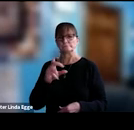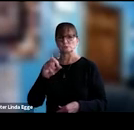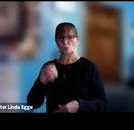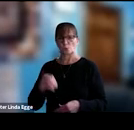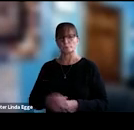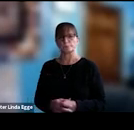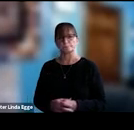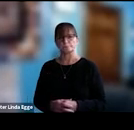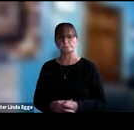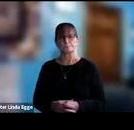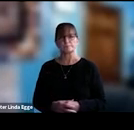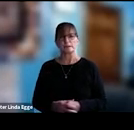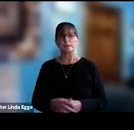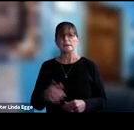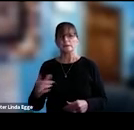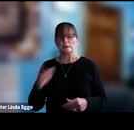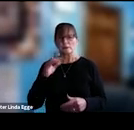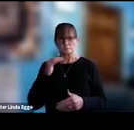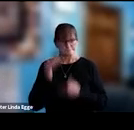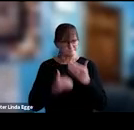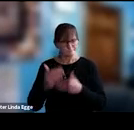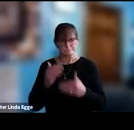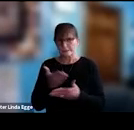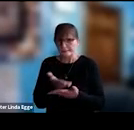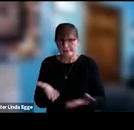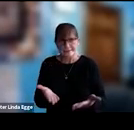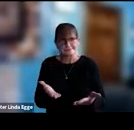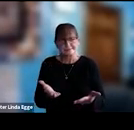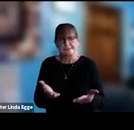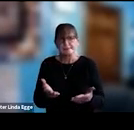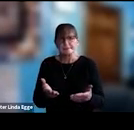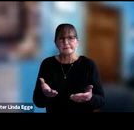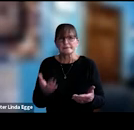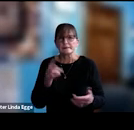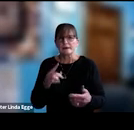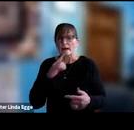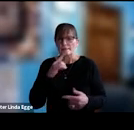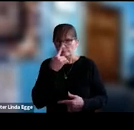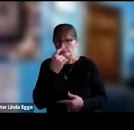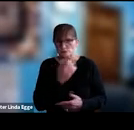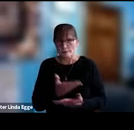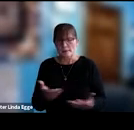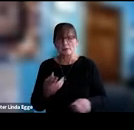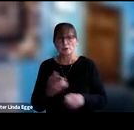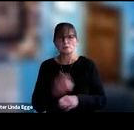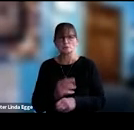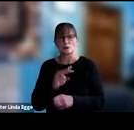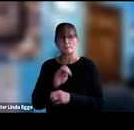El informe detalla varias cosas. Menciona que... Creo que esto es algo interesante. Ella consumió metanfetamina para dejar de consumir alcohol,